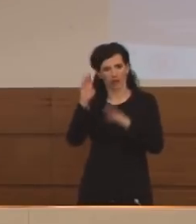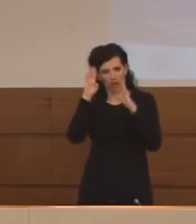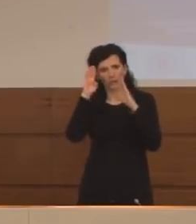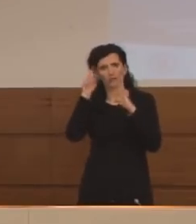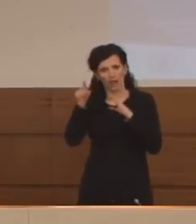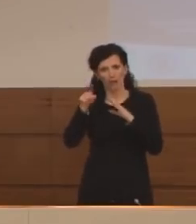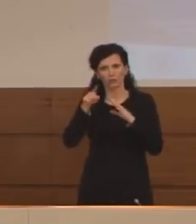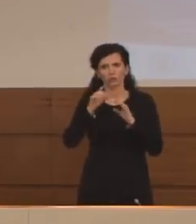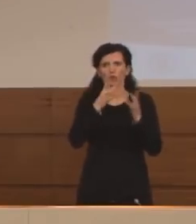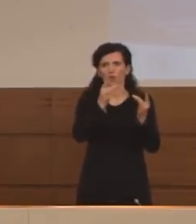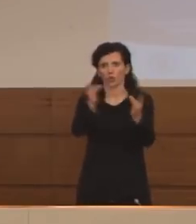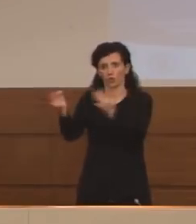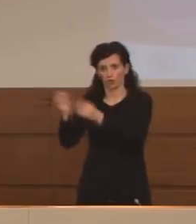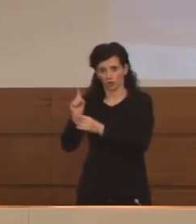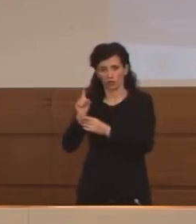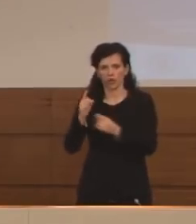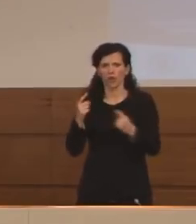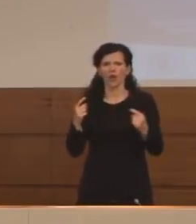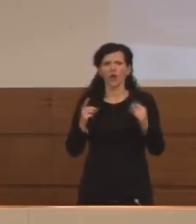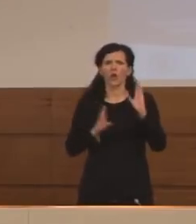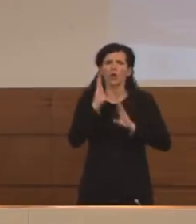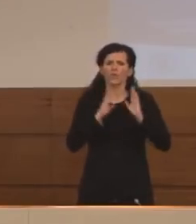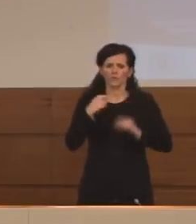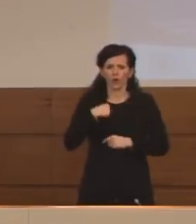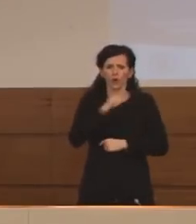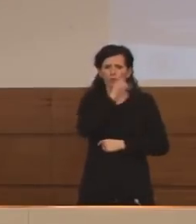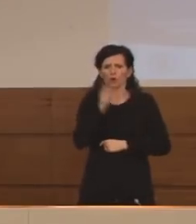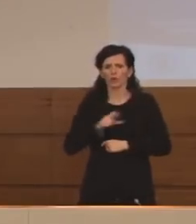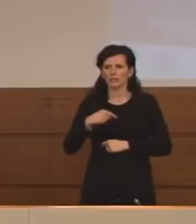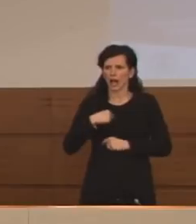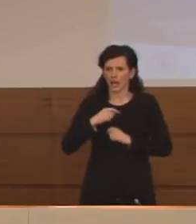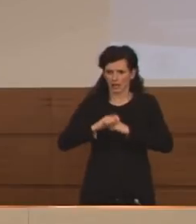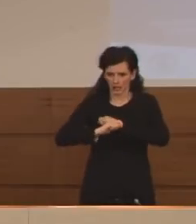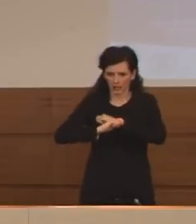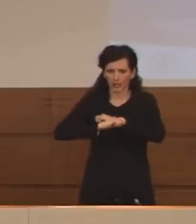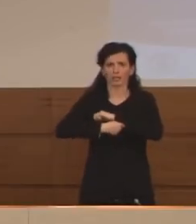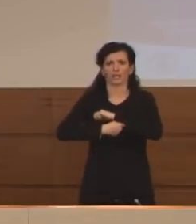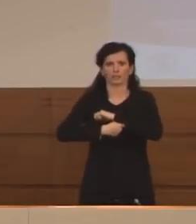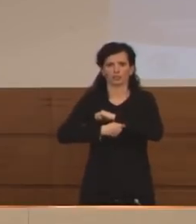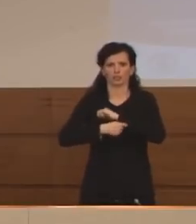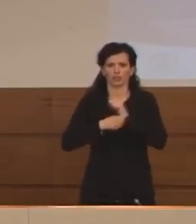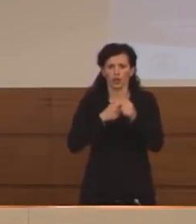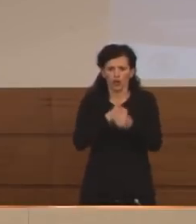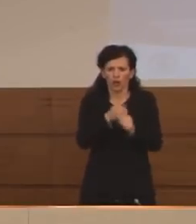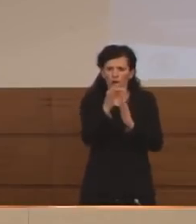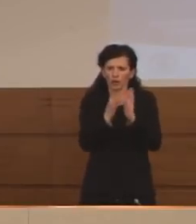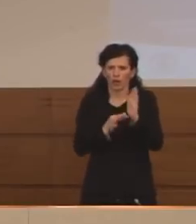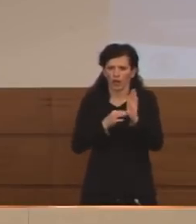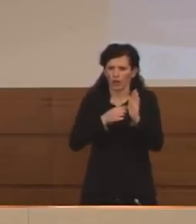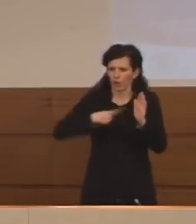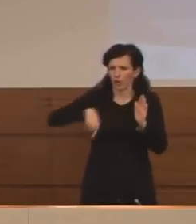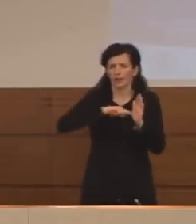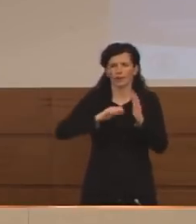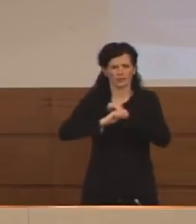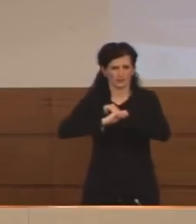Cioè, nel senso, noi siamo più rigidi anche nell'applicazione delle regole. Non vorrei che si sottovalutasse questo fatto.